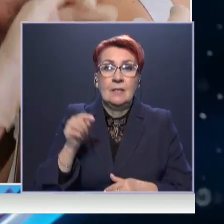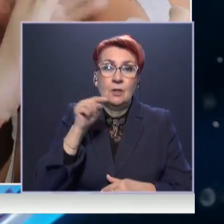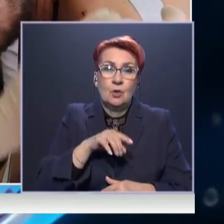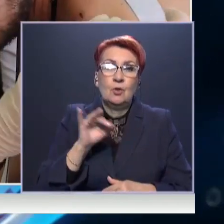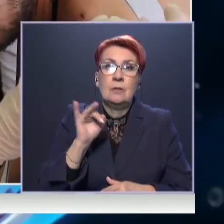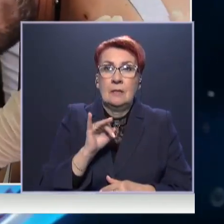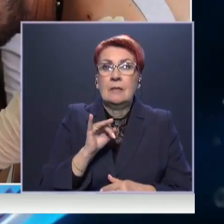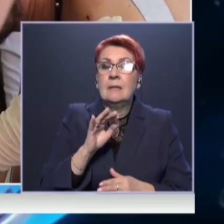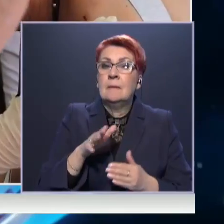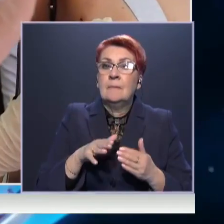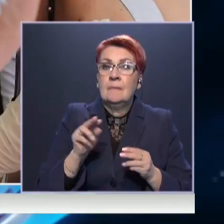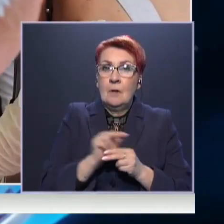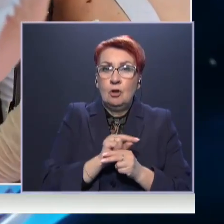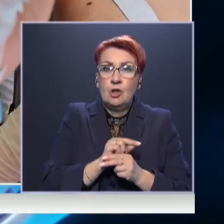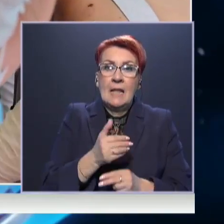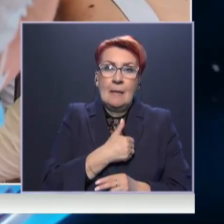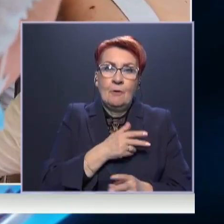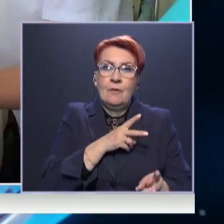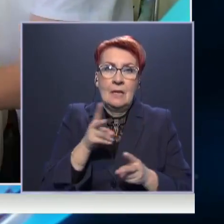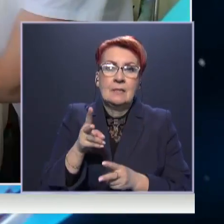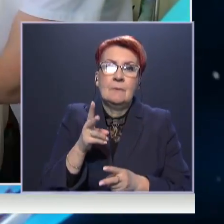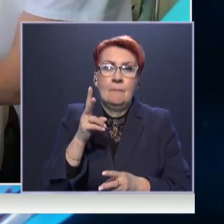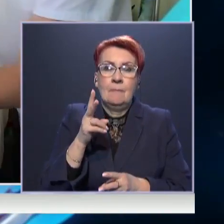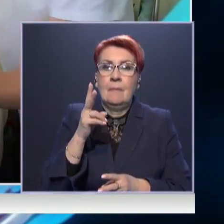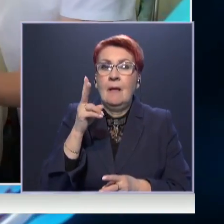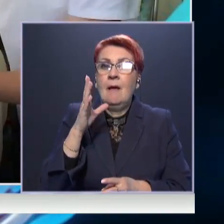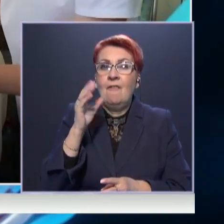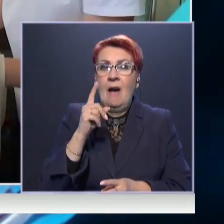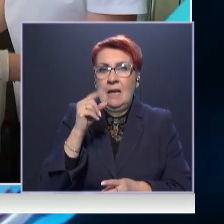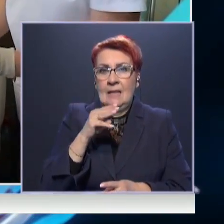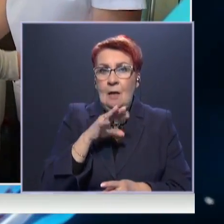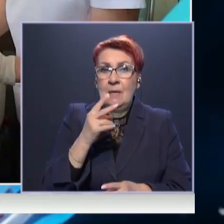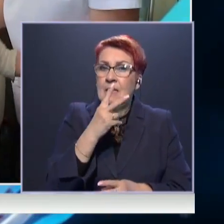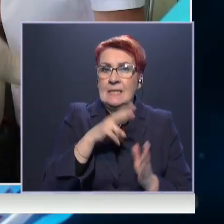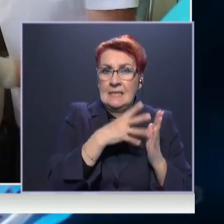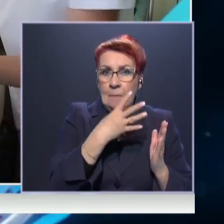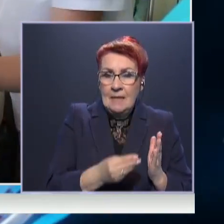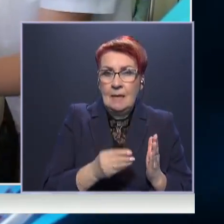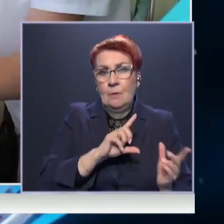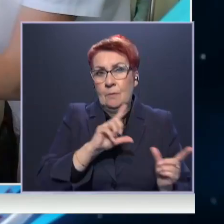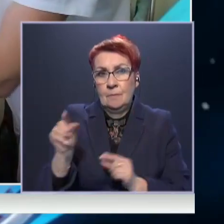лечения Мариуполя Добровольцы ездит вахтами на 7 дней ухаживают за больными ранеными кормят меняют подгузники